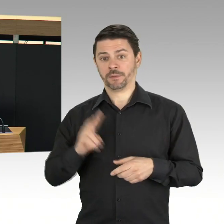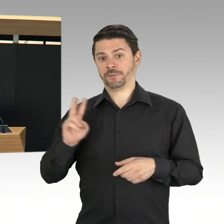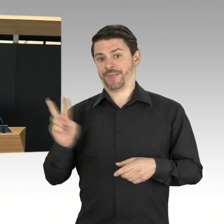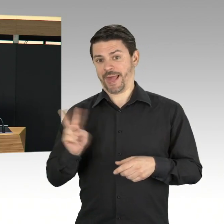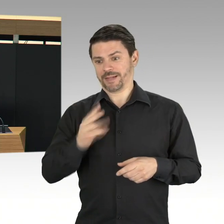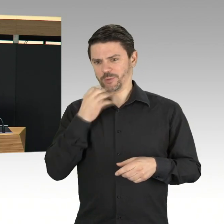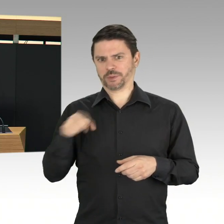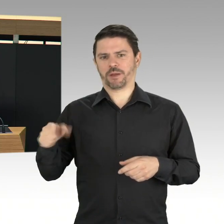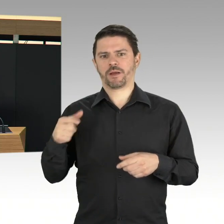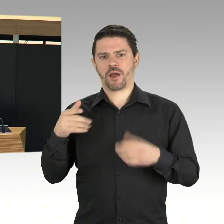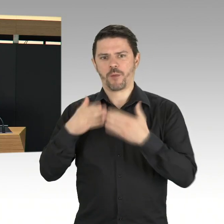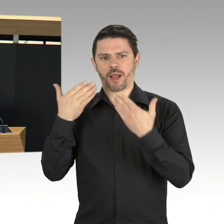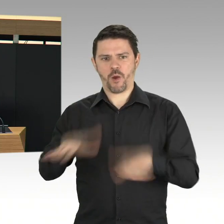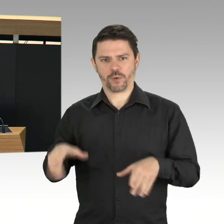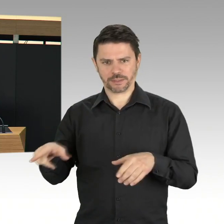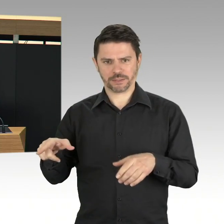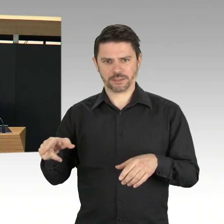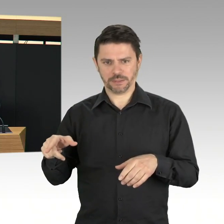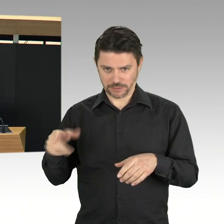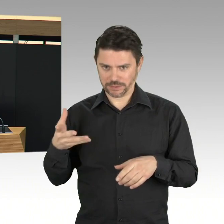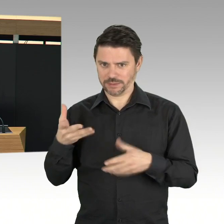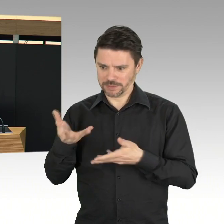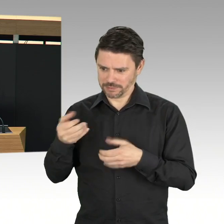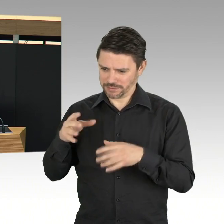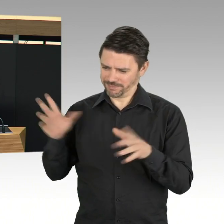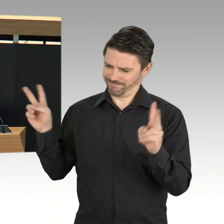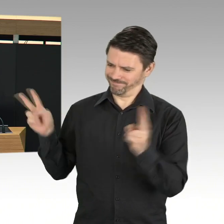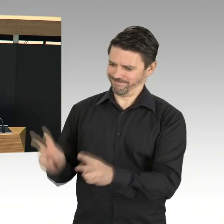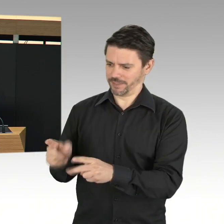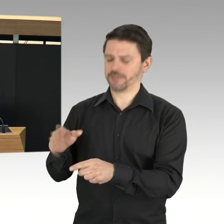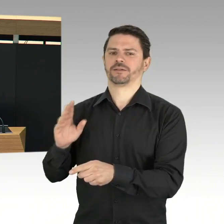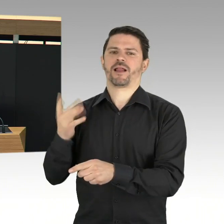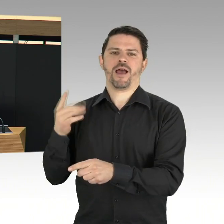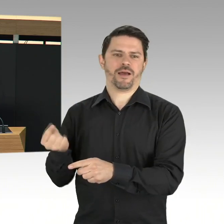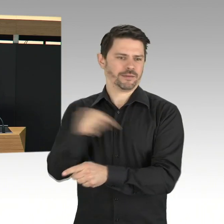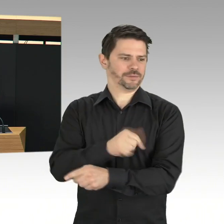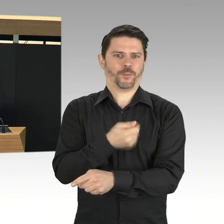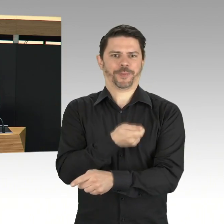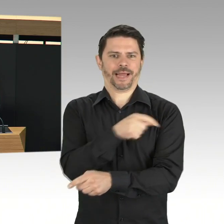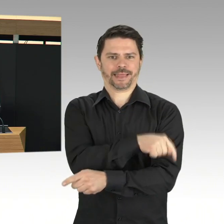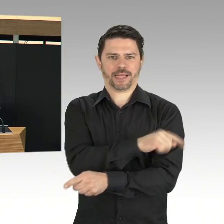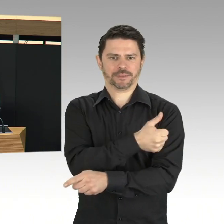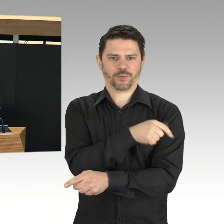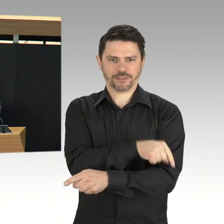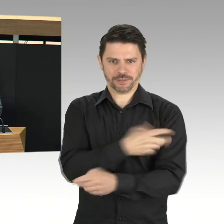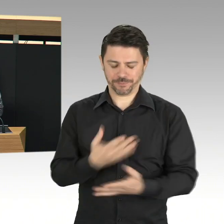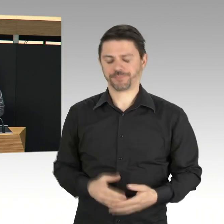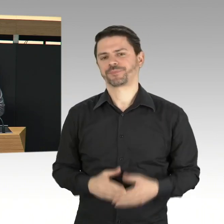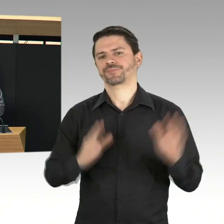bin ich auf knapp 1 200 gekommen, nein, knapp 12 000. Bei einem gibt's ein Gesetz, das wissen Sie,